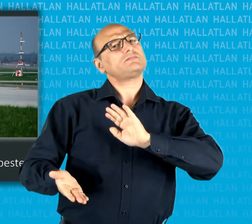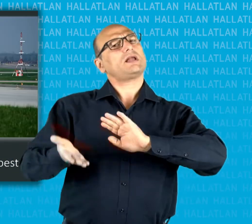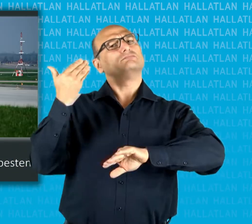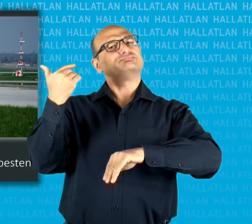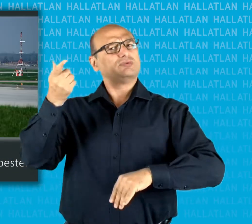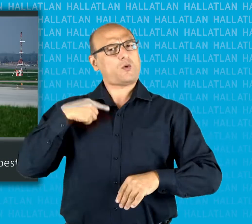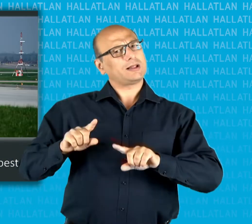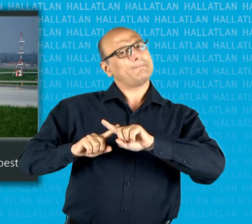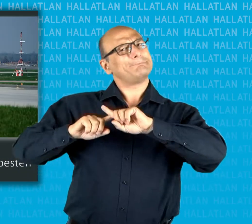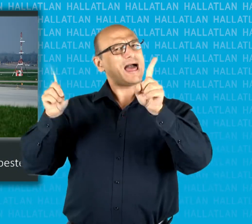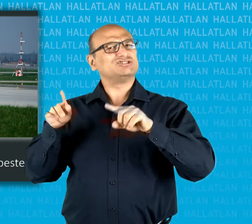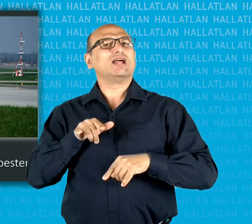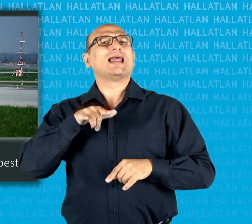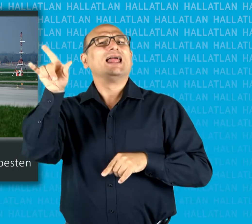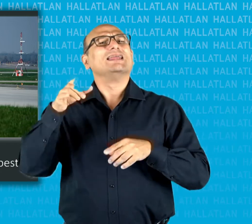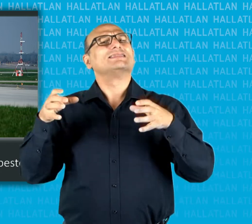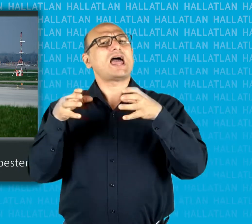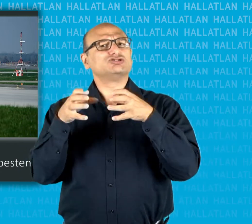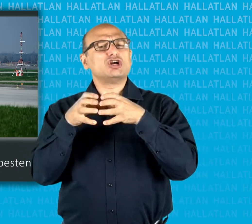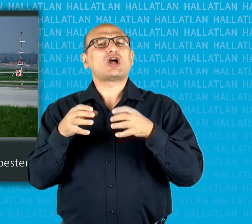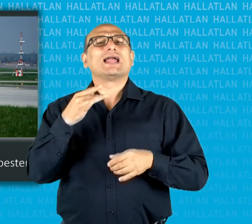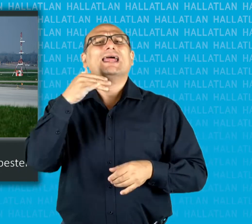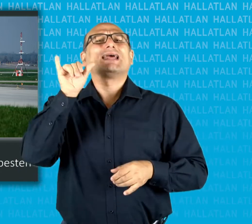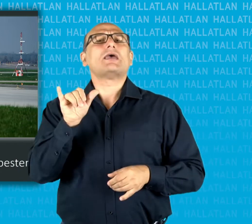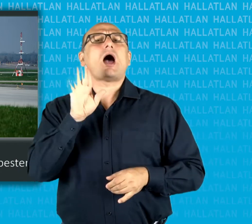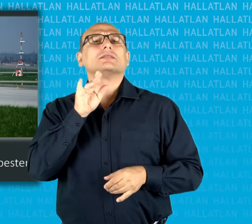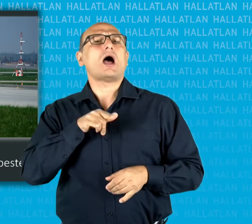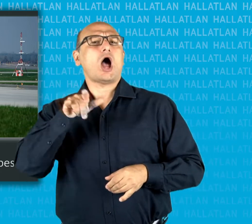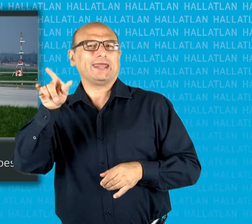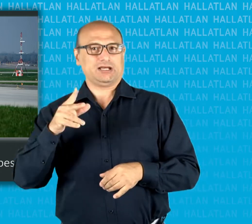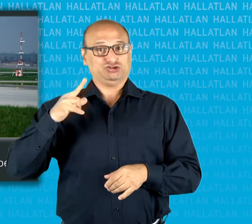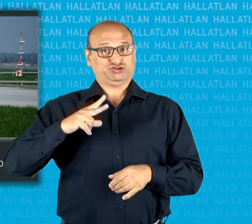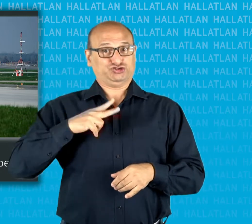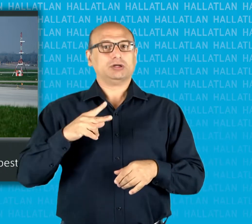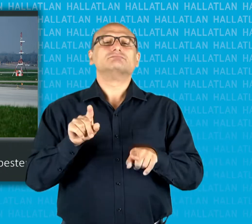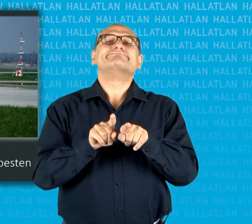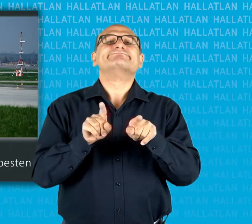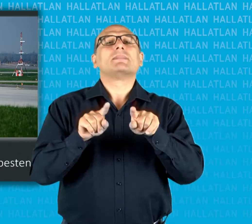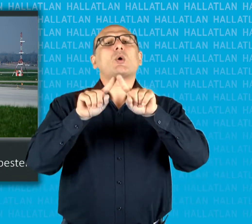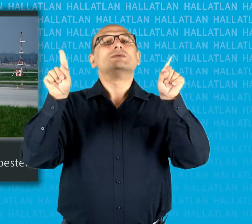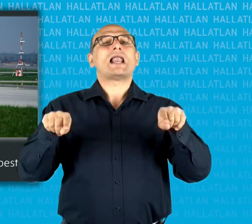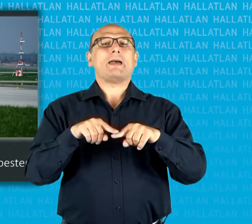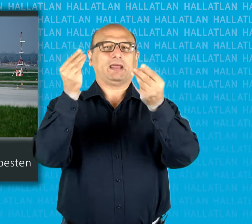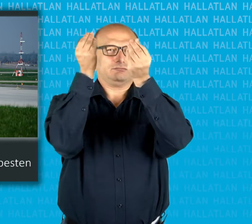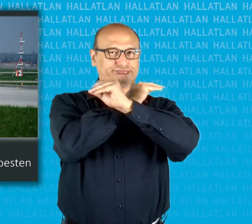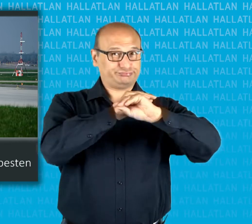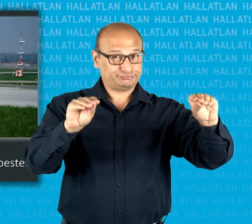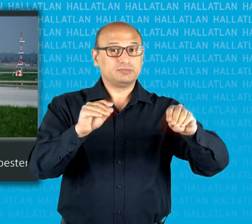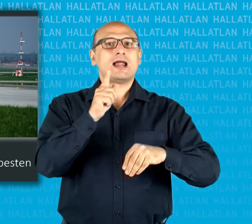Miután a Ryanair közleményben jelezte,